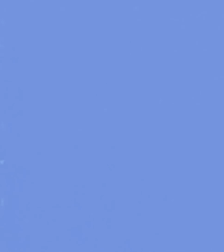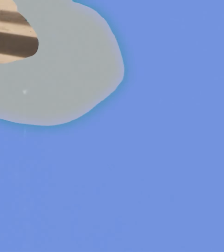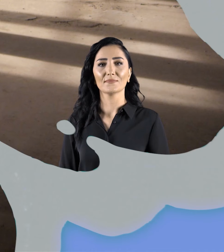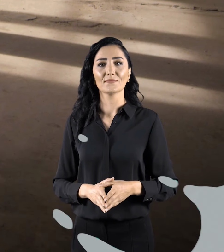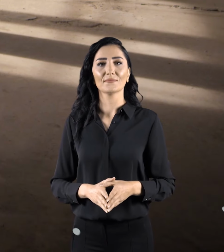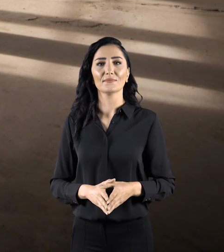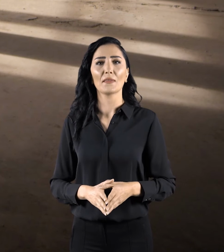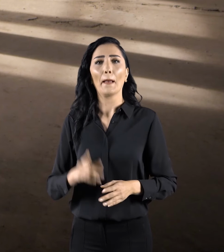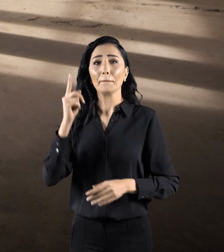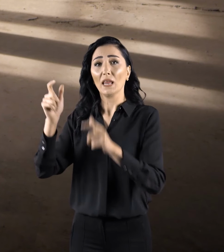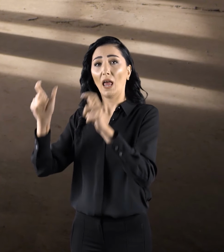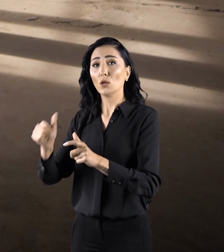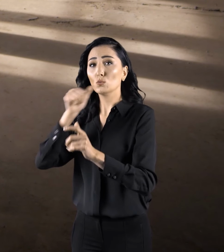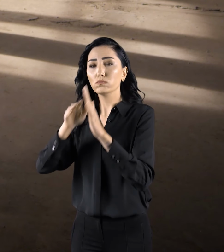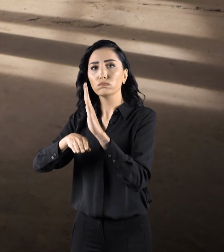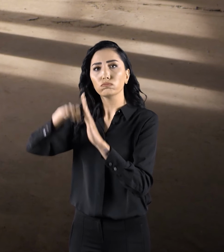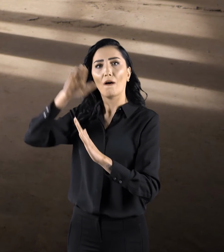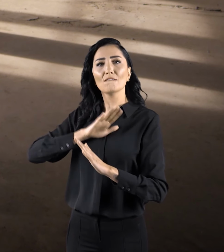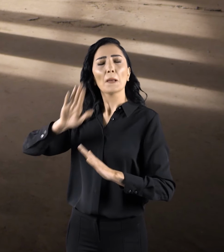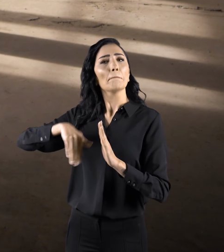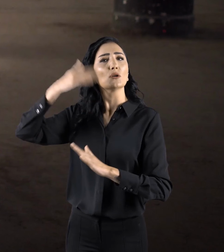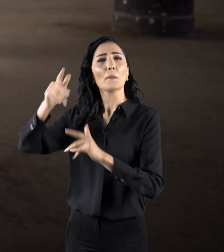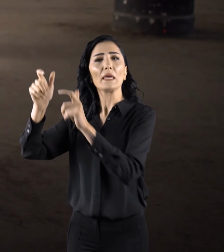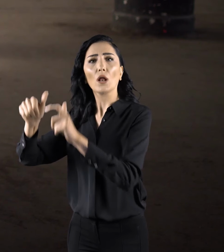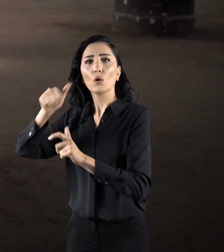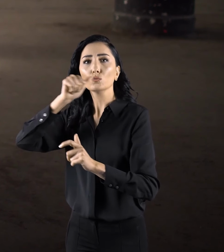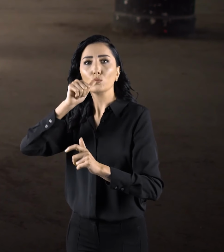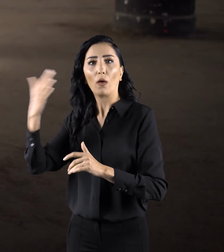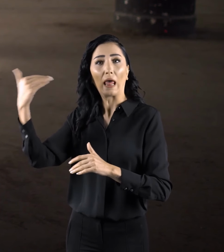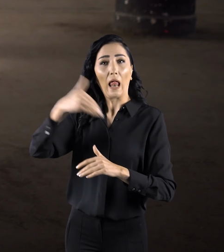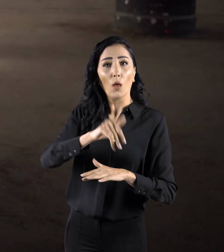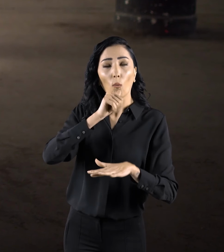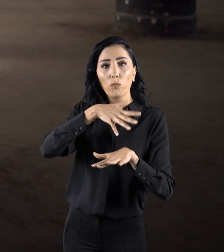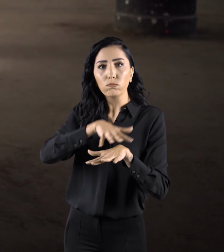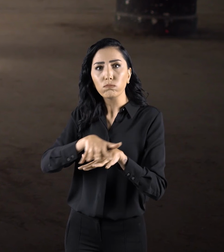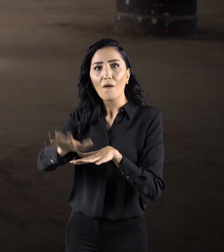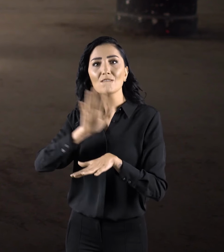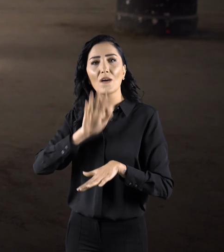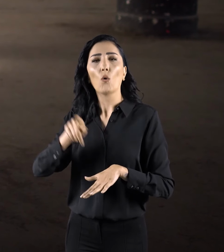Bir yerde sular yükseliyorsa veya başka bir yerden gelerek kuru yüzeyleri su kaplıyorsa orada sel oluşur.